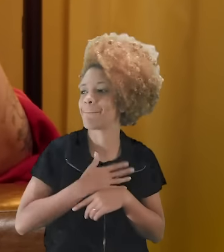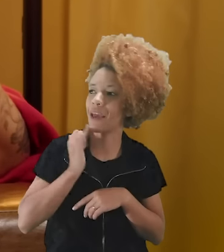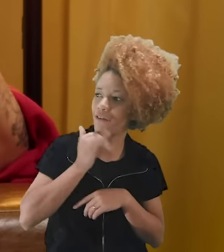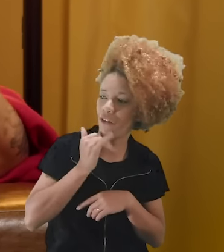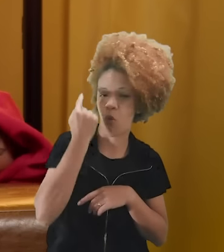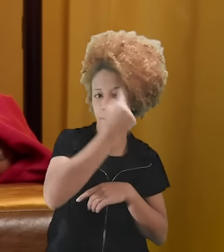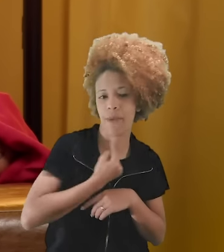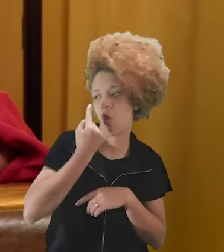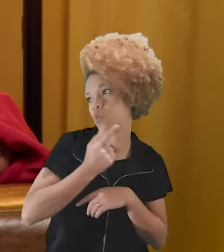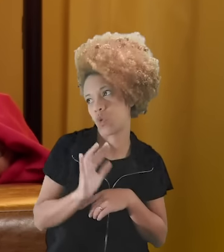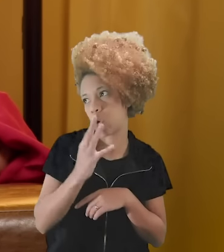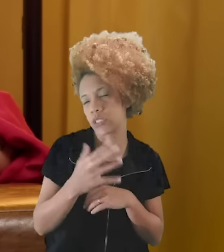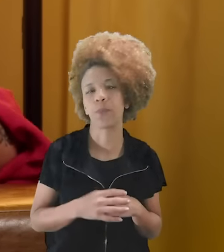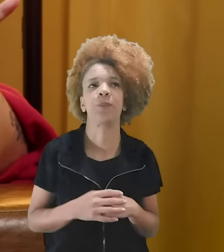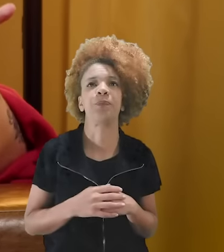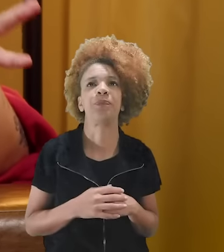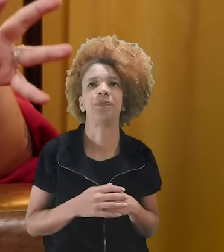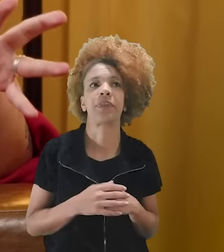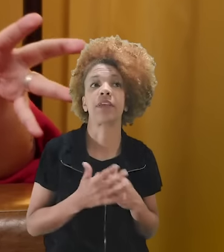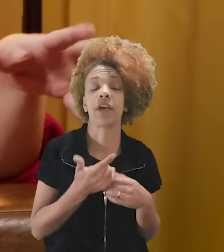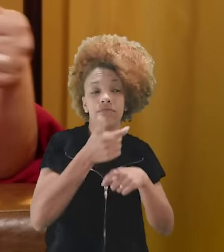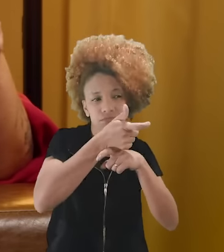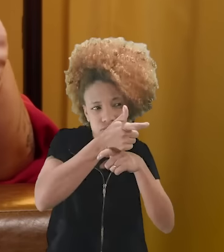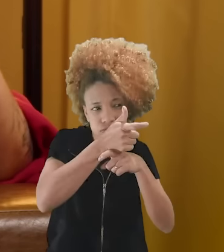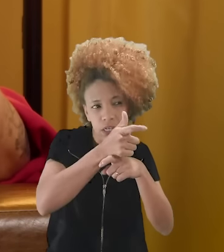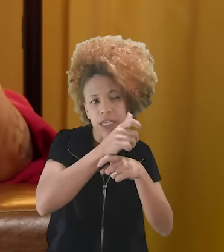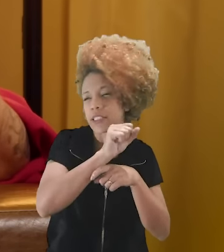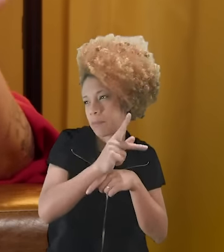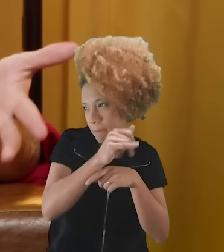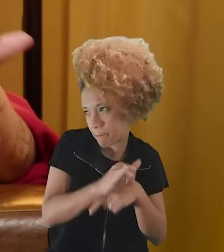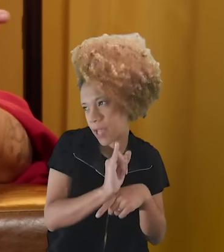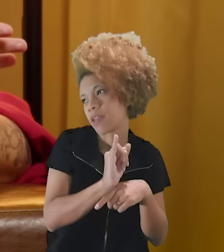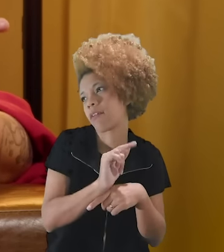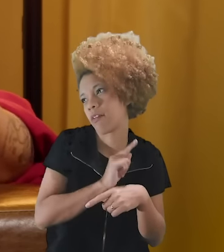rosto a minha voz aconteceu é que tava lá para desarmar a Spike a Spike como se fosse C4 para